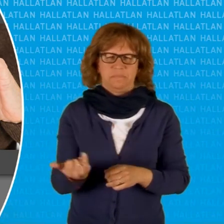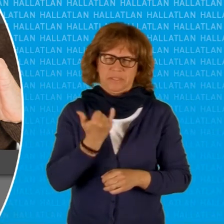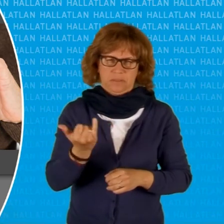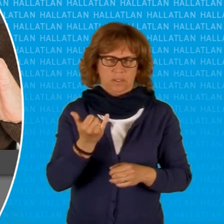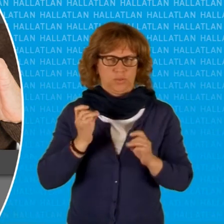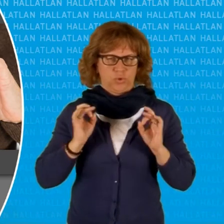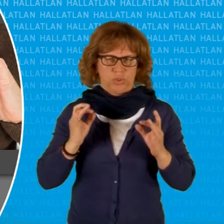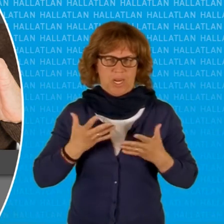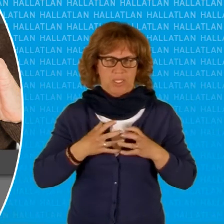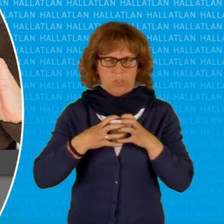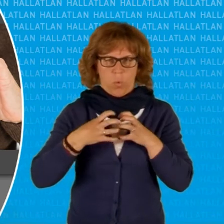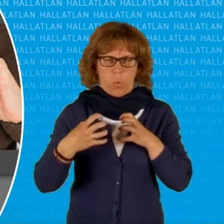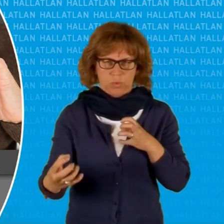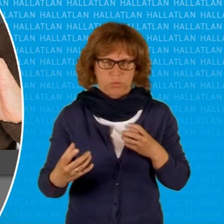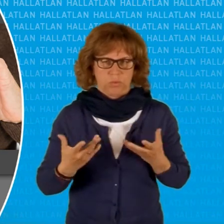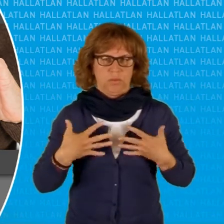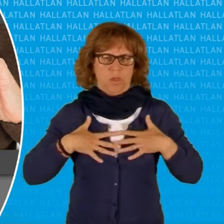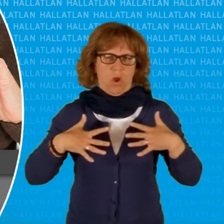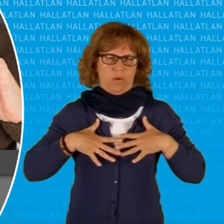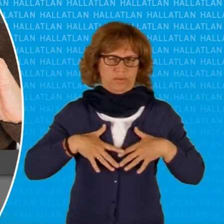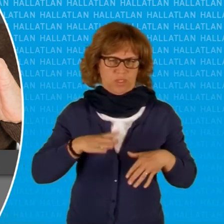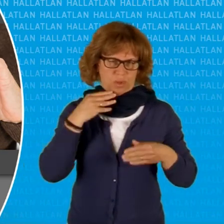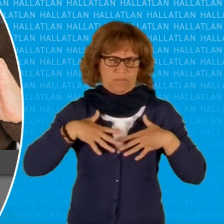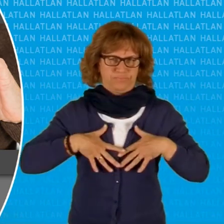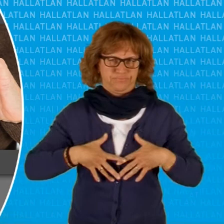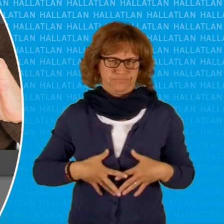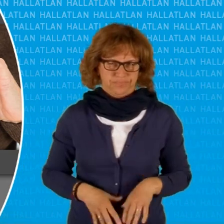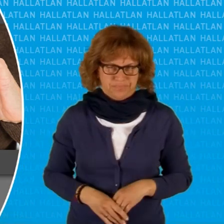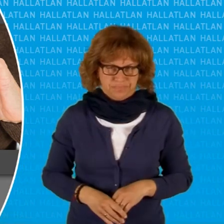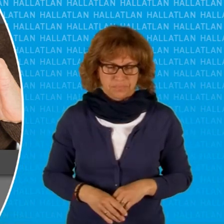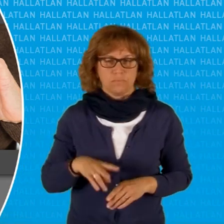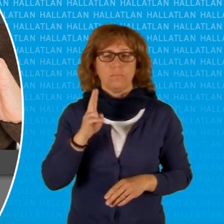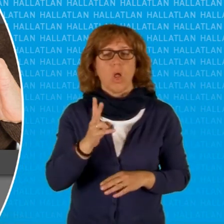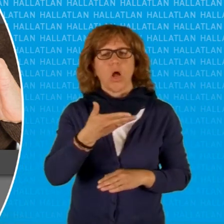állandó stressznek hosszú távú hatása van az emberi szervezetre.